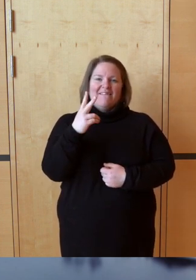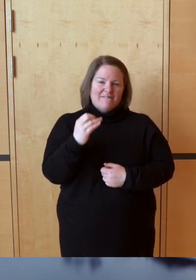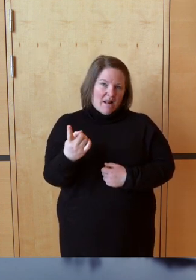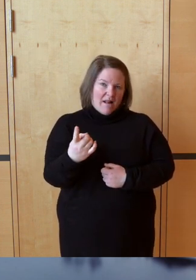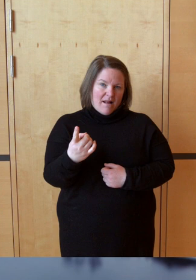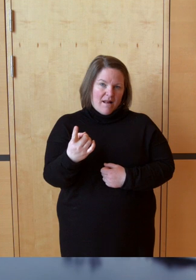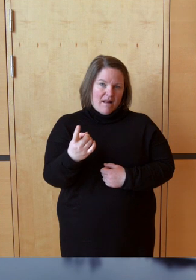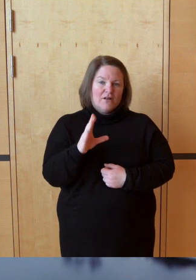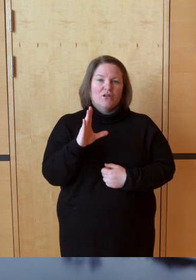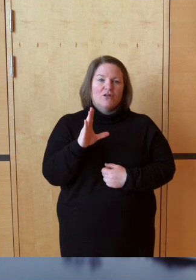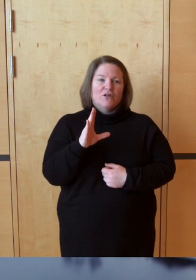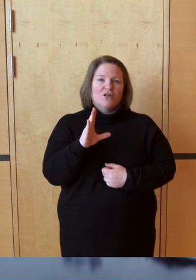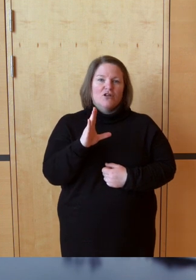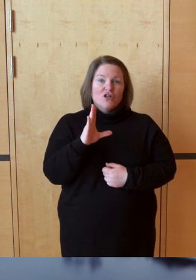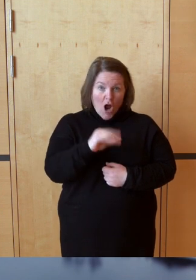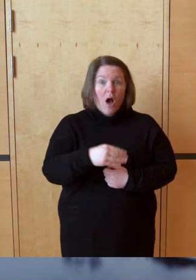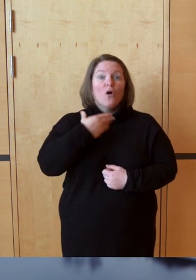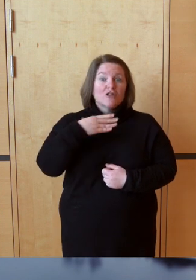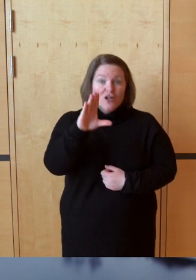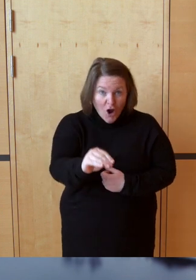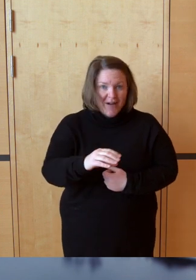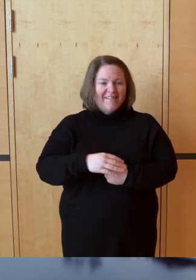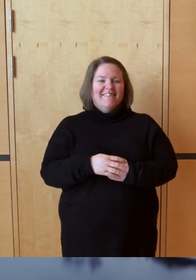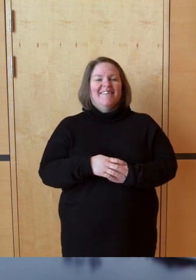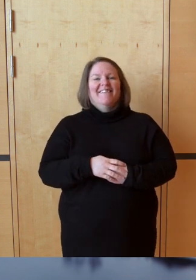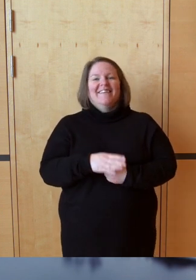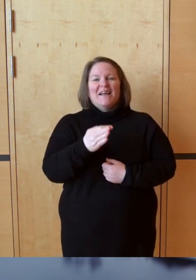Ja jag röstar ja Per-ivar Skogqvist